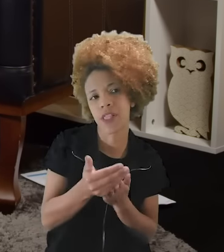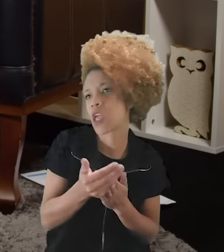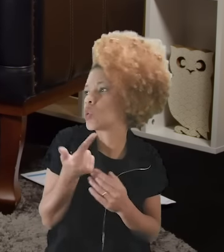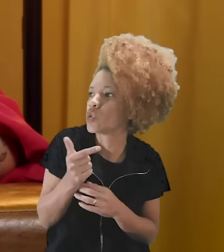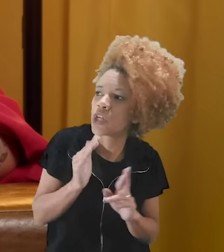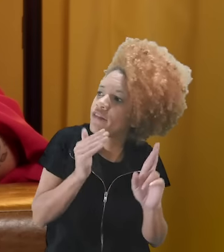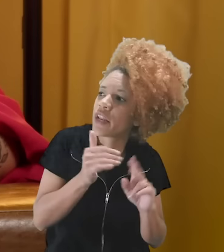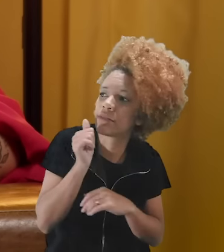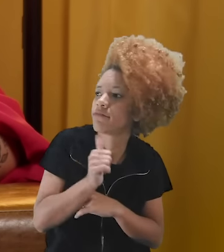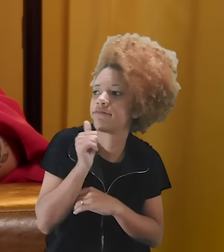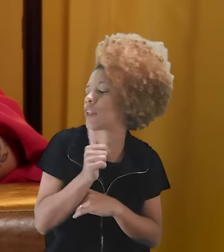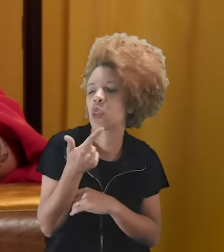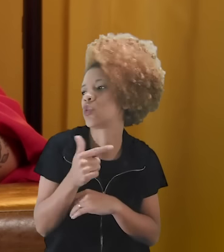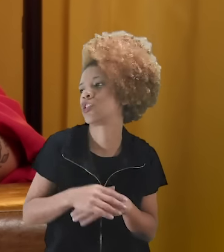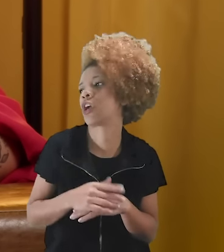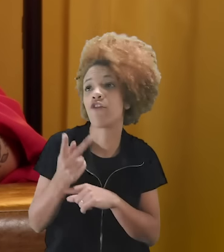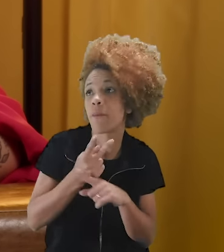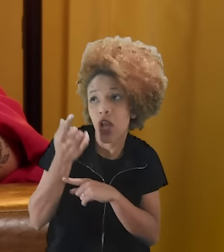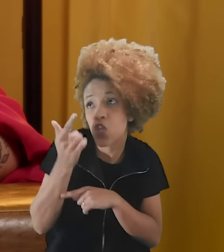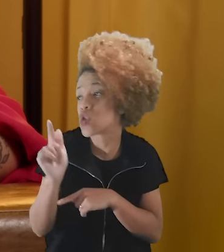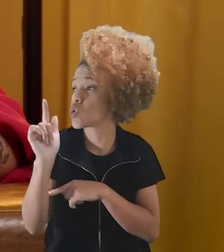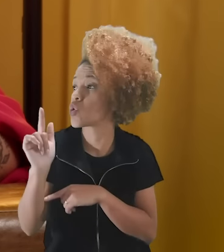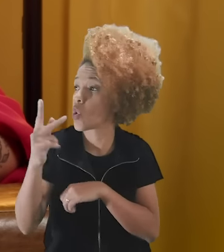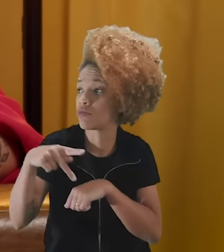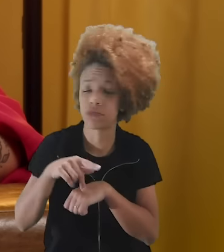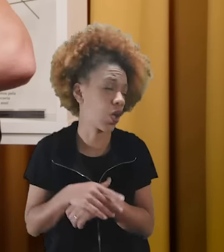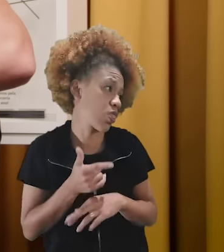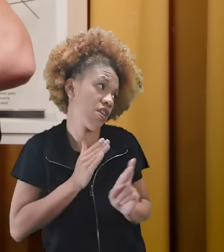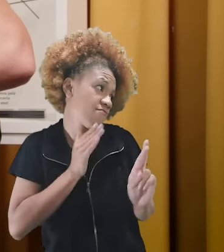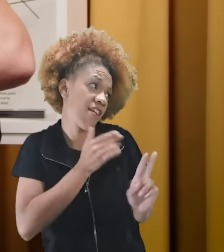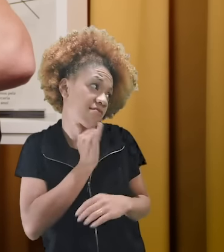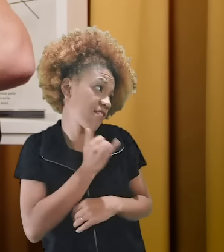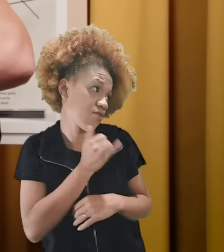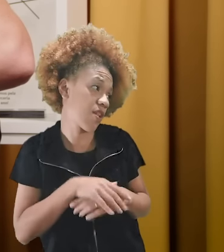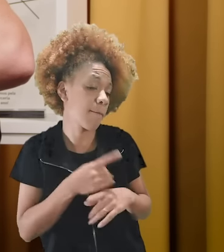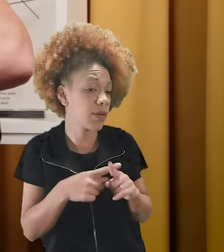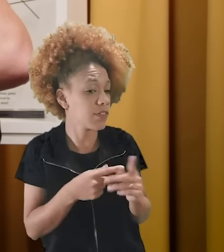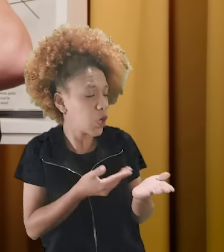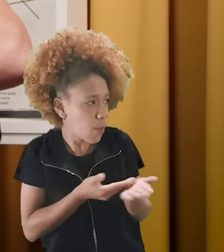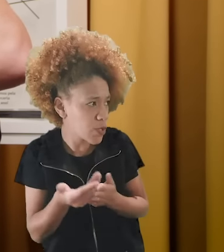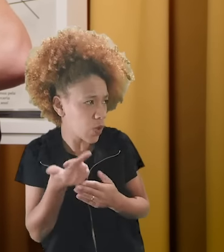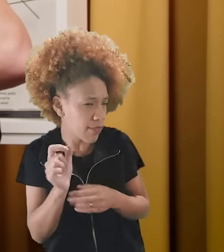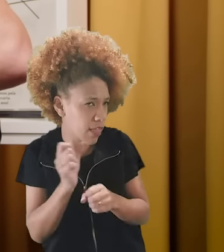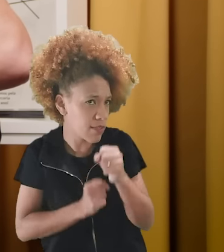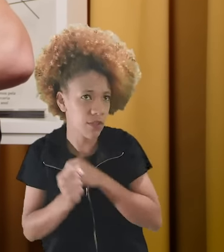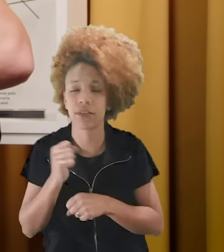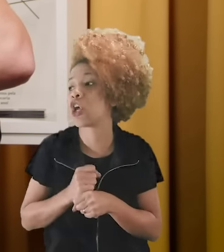eu não tinha referência feminina aqui né eu fui buscar referência lá fora Aliás você não tinha nem referência de narradora porque você falou para mim que você começou há 10 anos não eu conhece